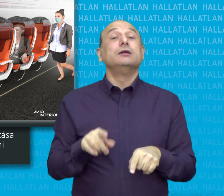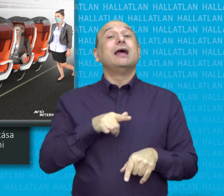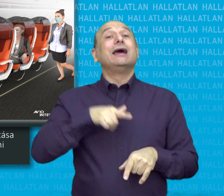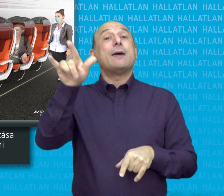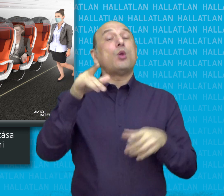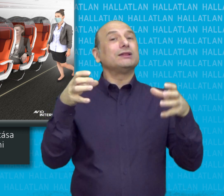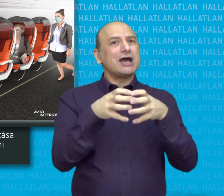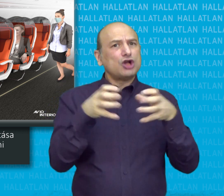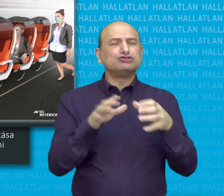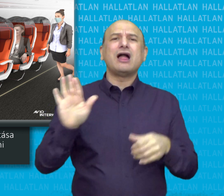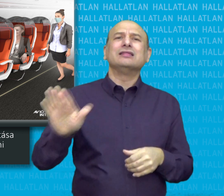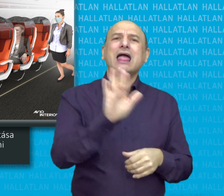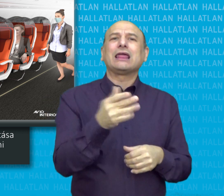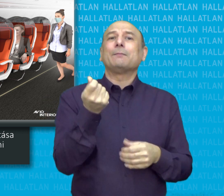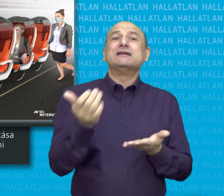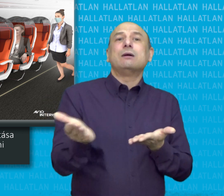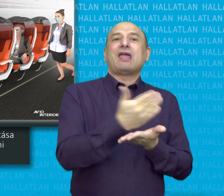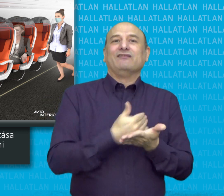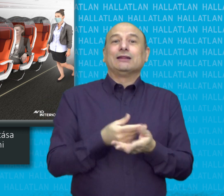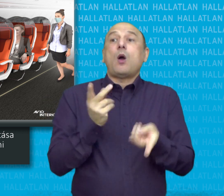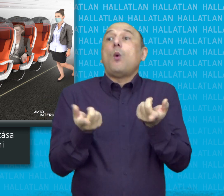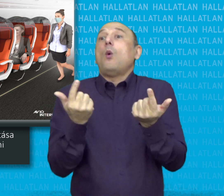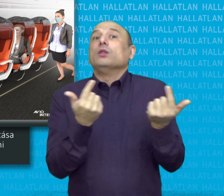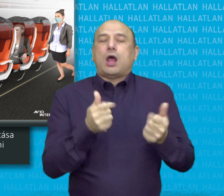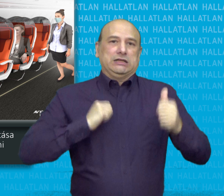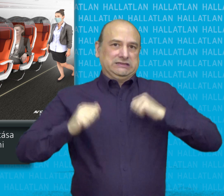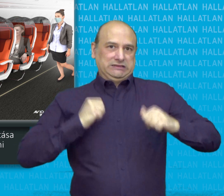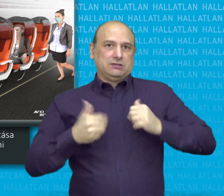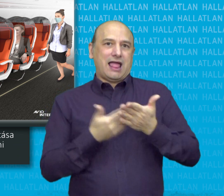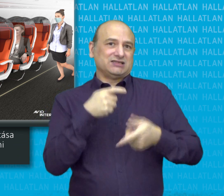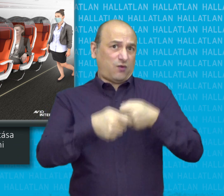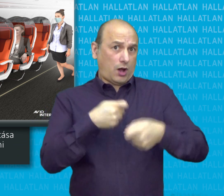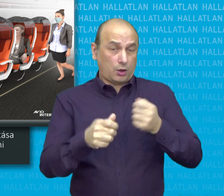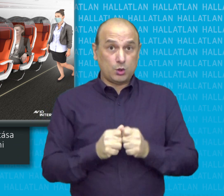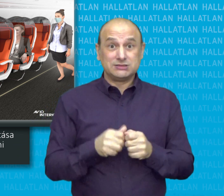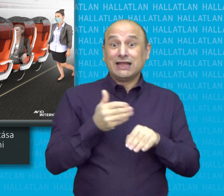a repülőgép-társaságok egy része ugyanis súlyos pénzügyi nehézségekkel küszködik,